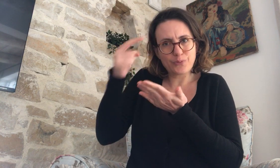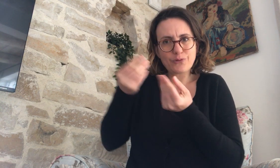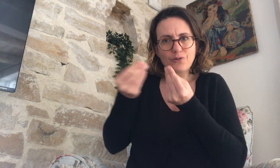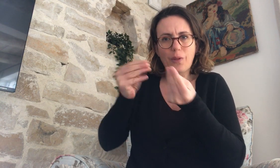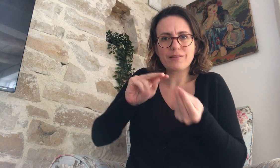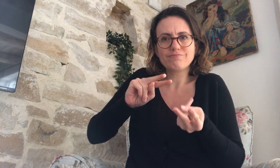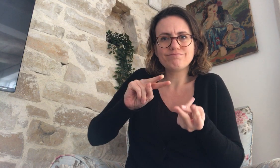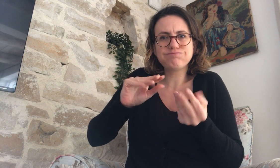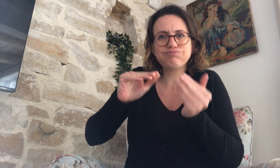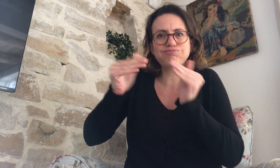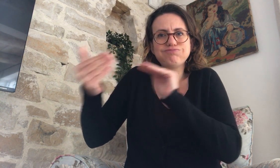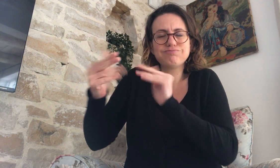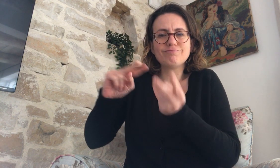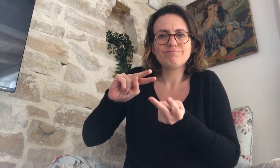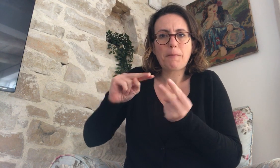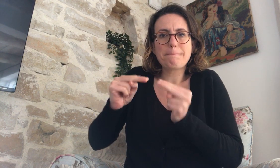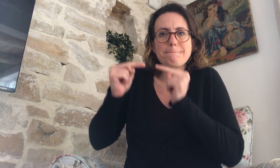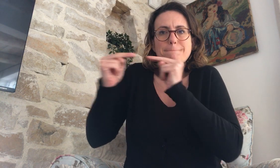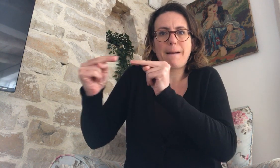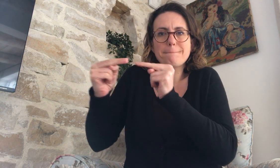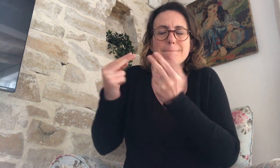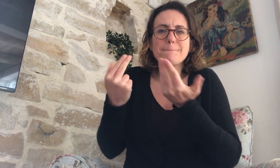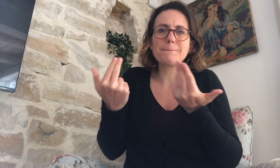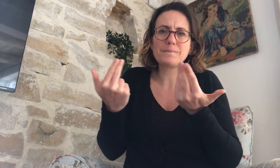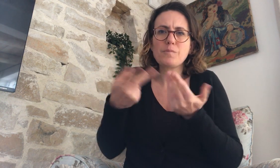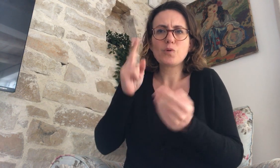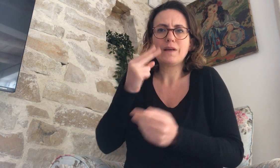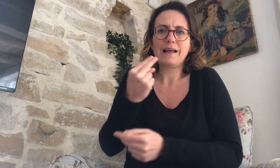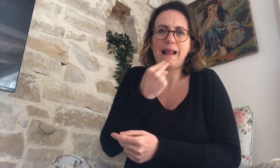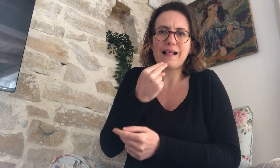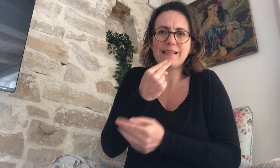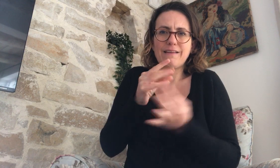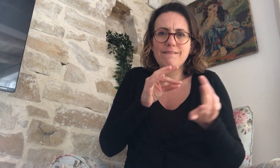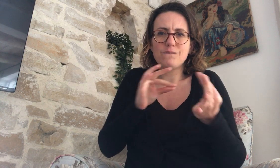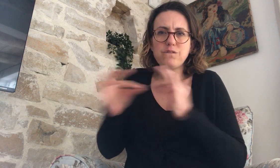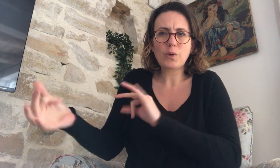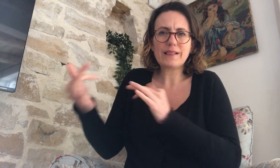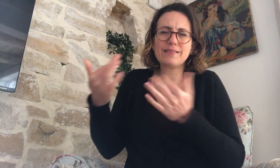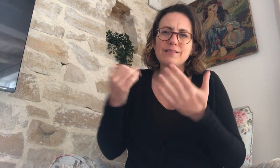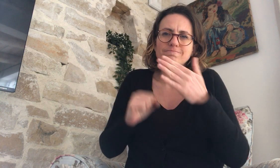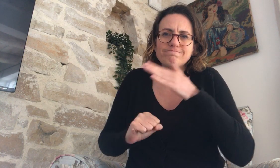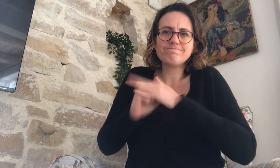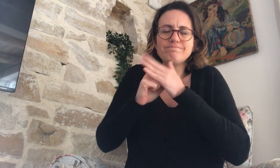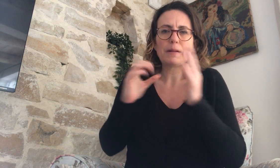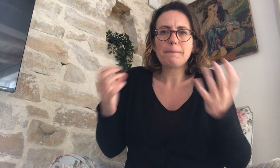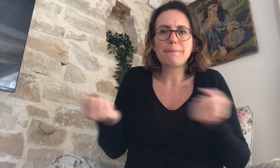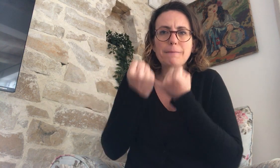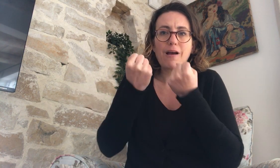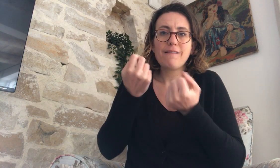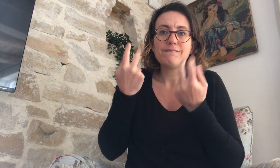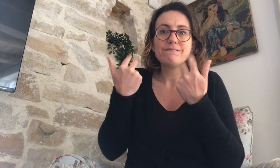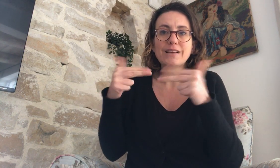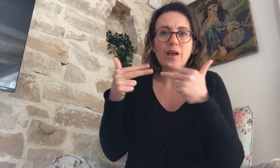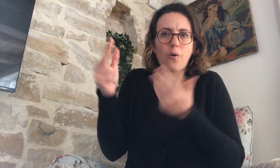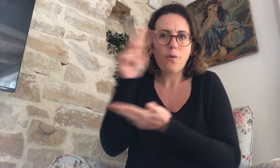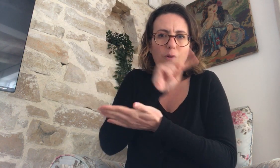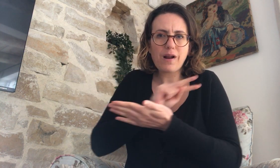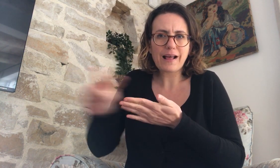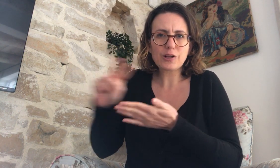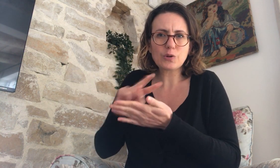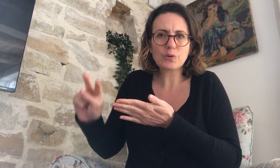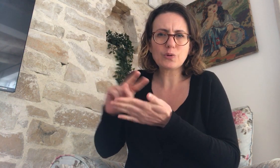afin d'améliorer au maximum la qualité de fluidité de lecture des vidéos.